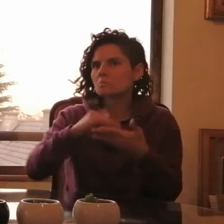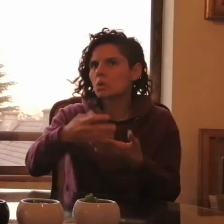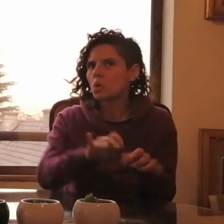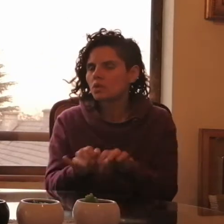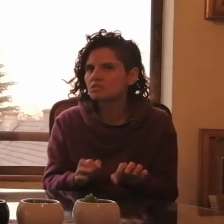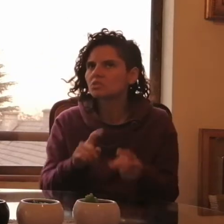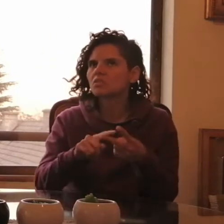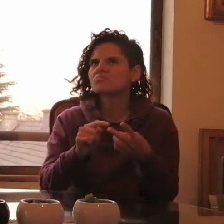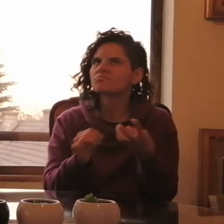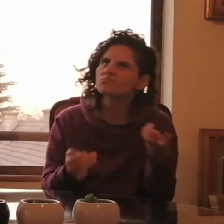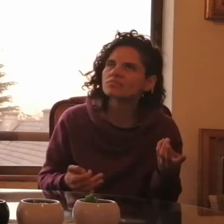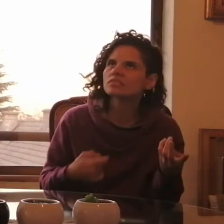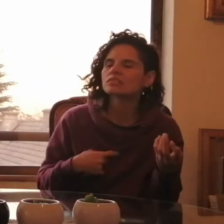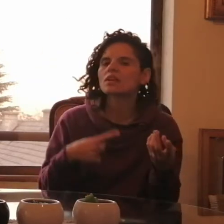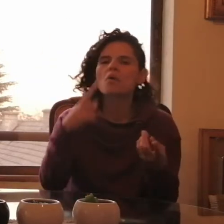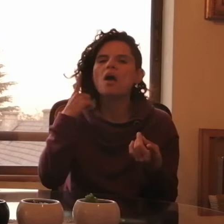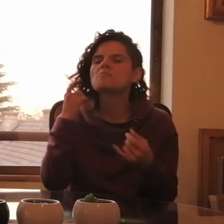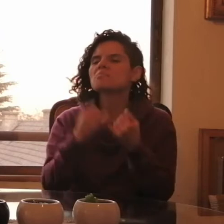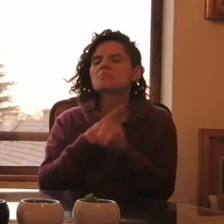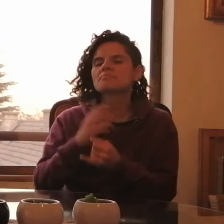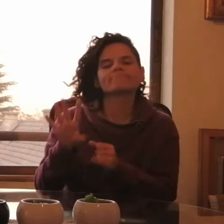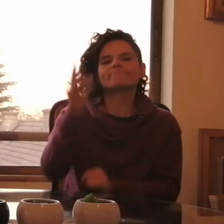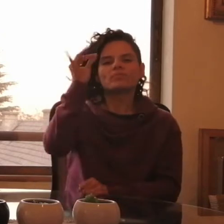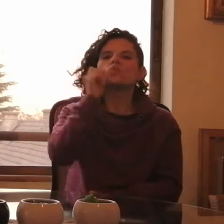todo un poco pero al final dije estructura y por qué? porque era como lo